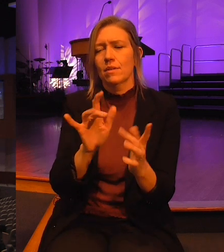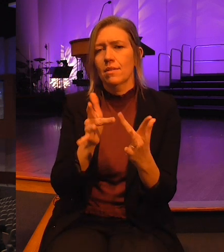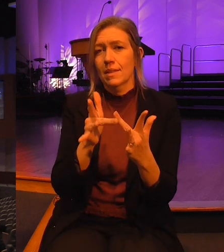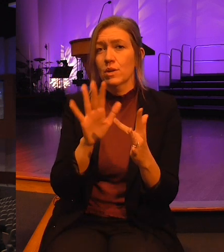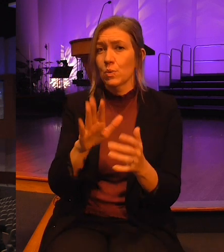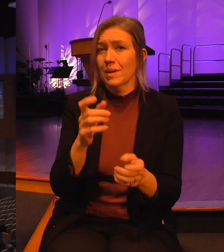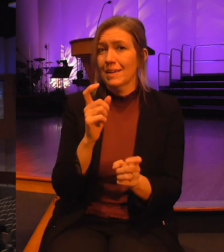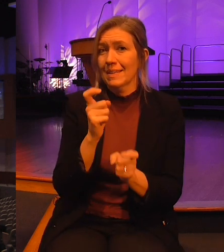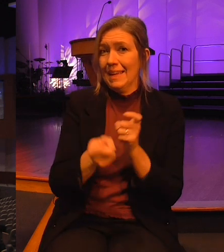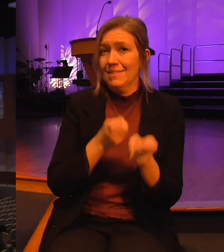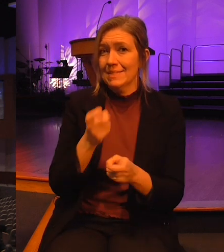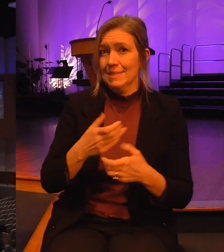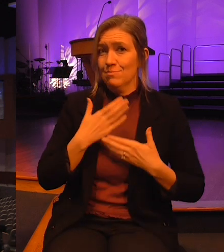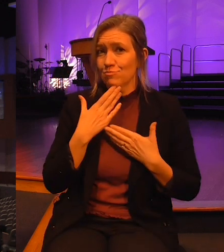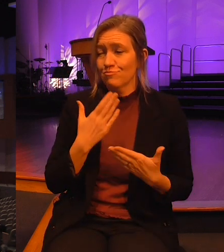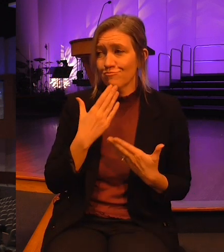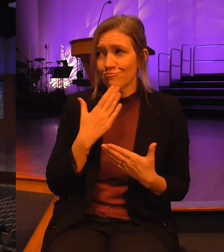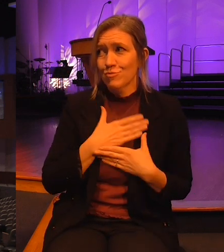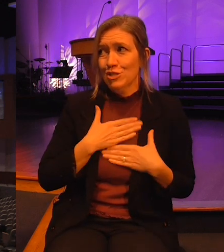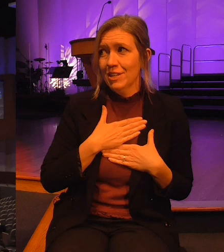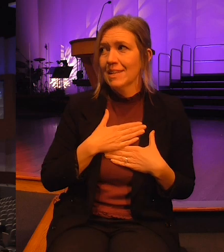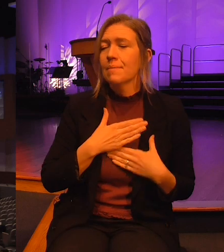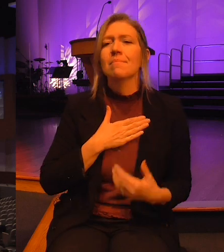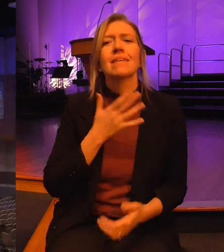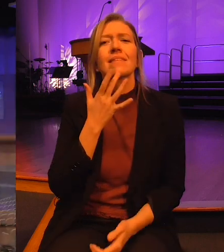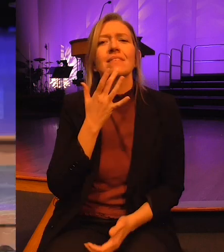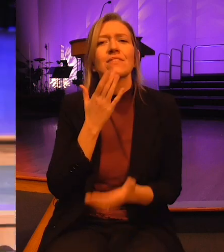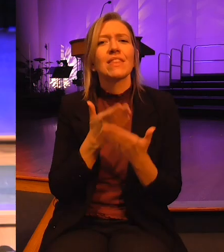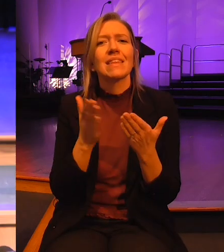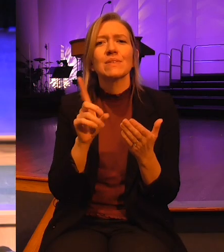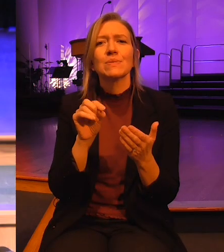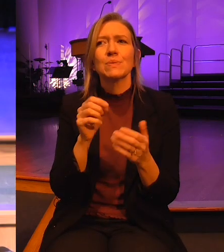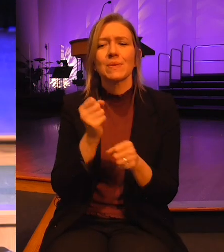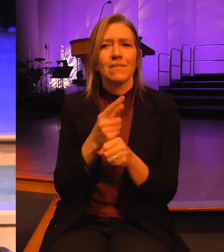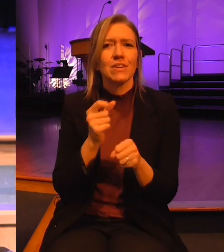es mi actividad favorita aquí todos los años. Esto es algo que hago por mí mismo, así que estoy muy